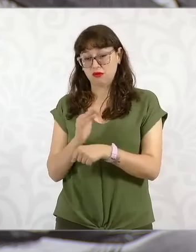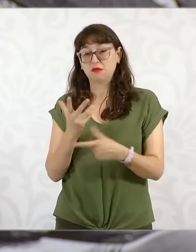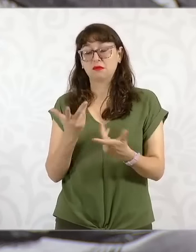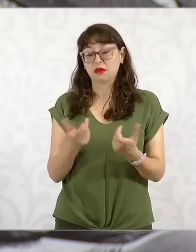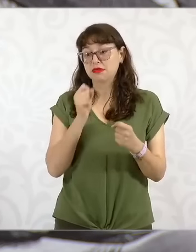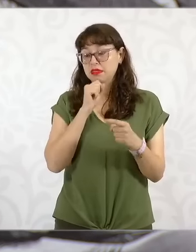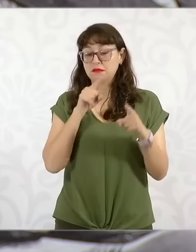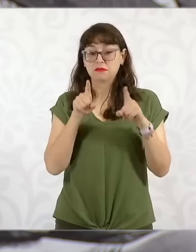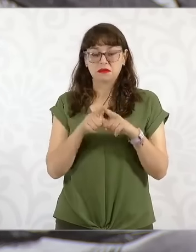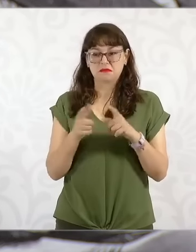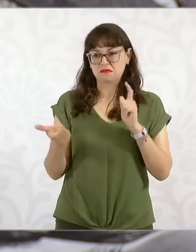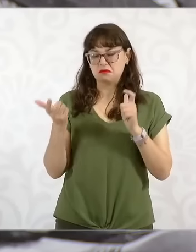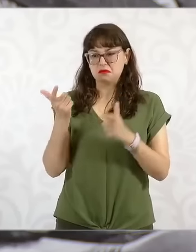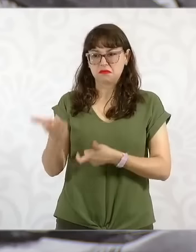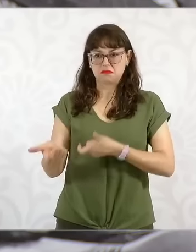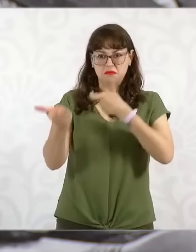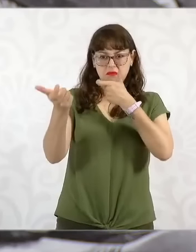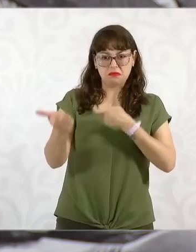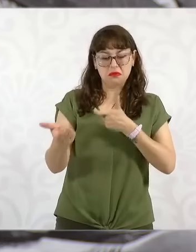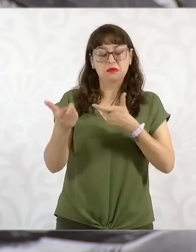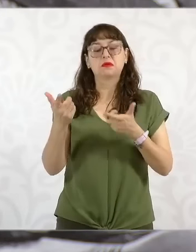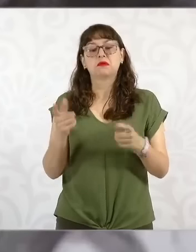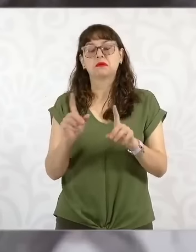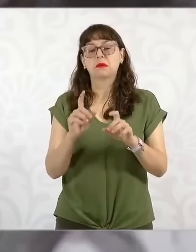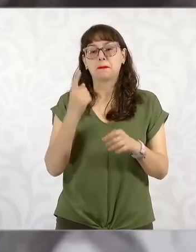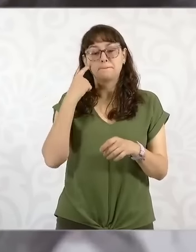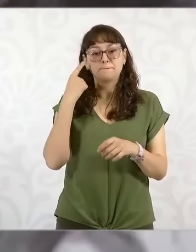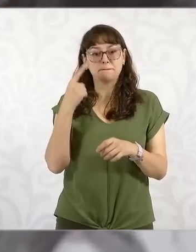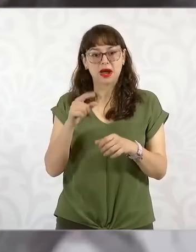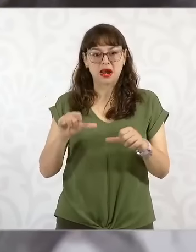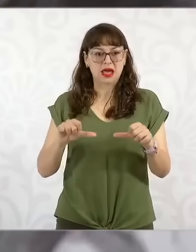corredores carreteros, controlar rutas logísticas para actividades delictivas